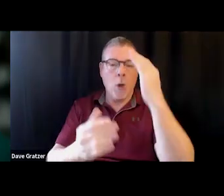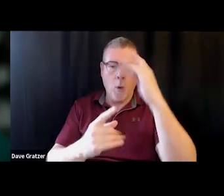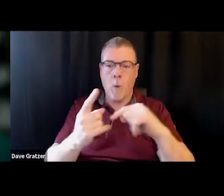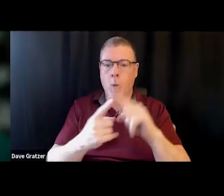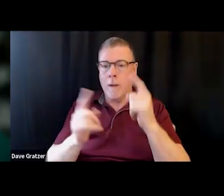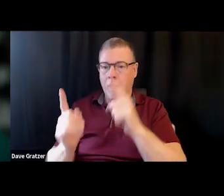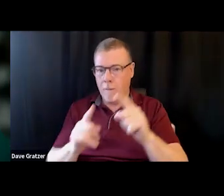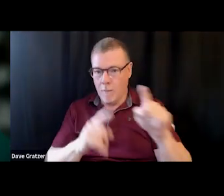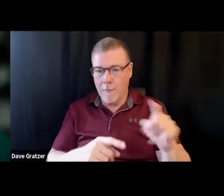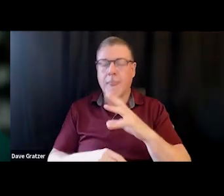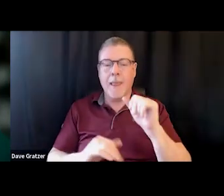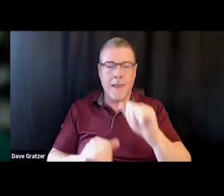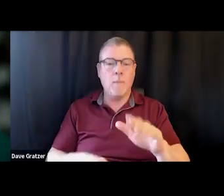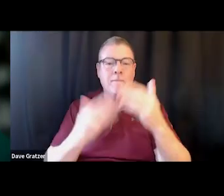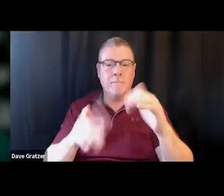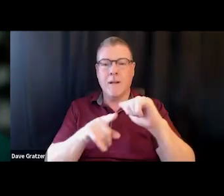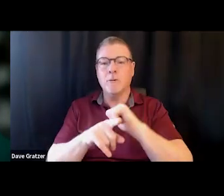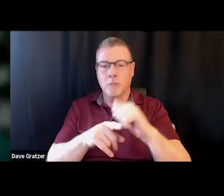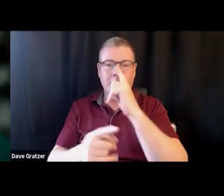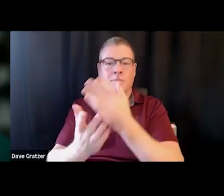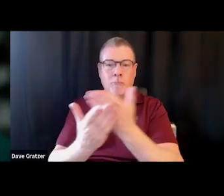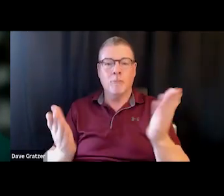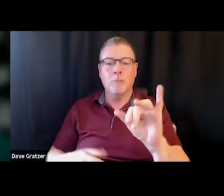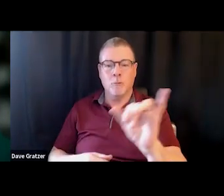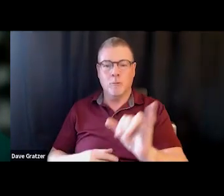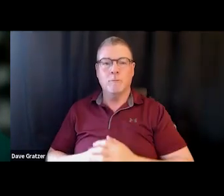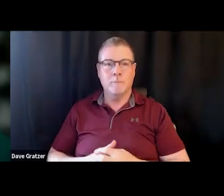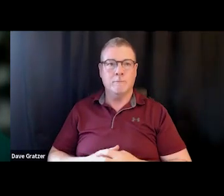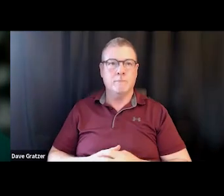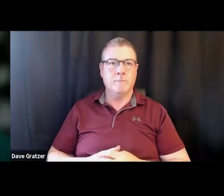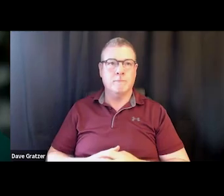y probablemente también podrán ofrecer algo de capacitación.